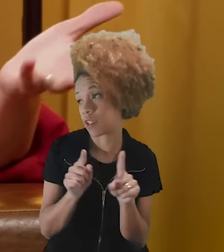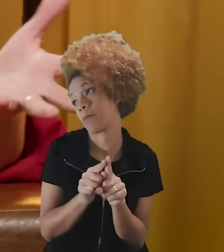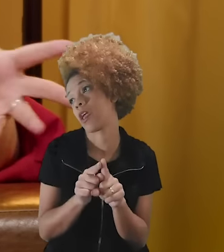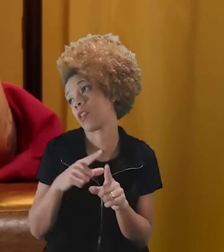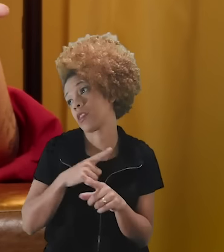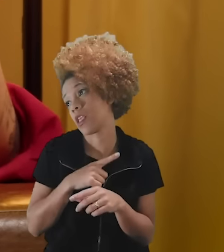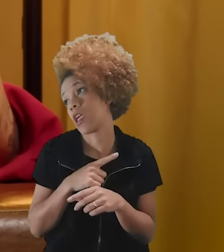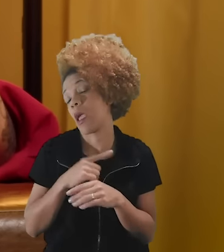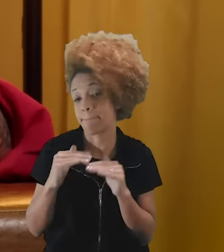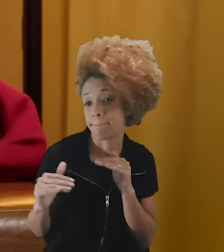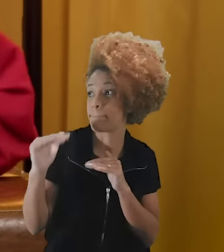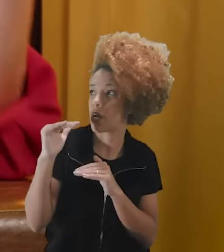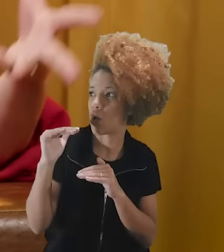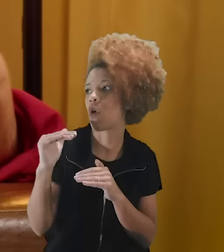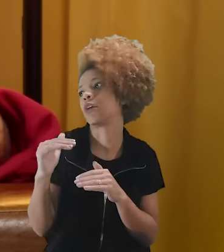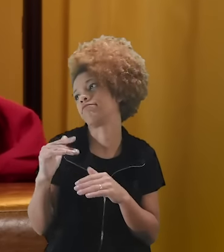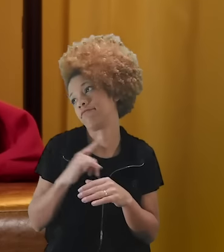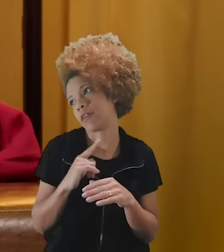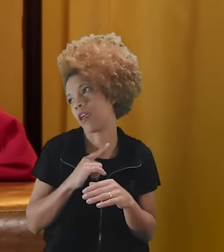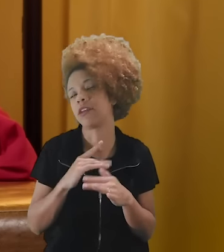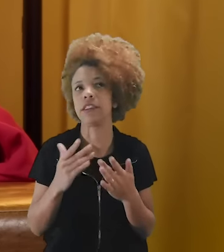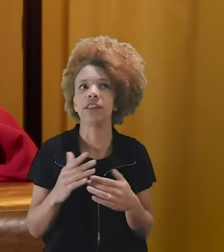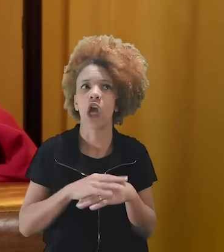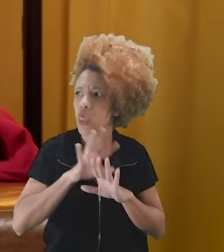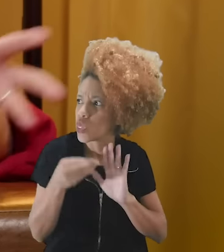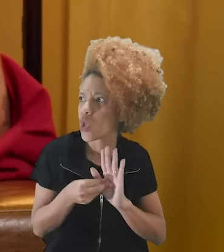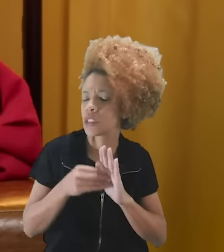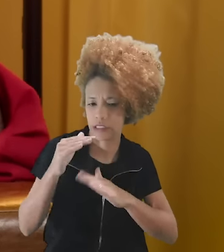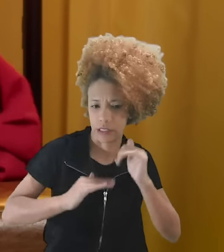Ultimate que Ultimate é o poder mais maior né dentro da partida então tem todas essas ações